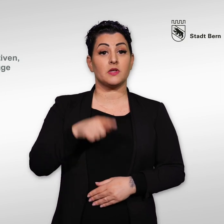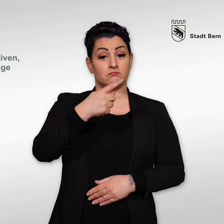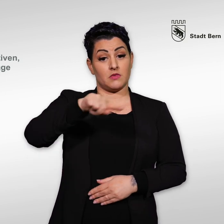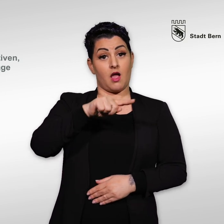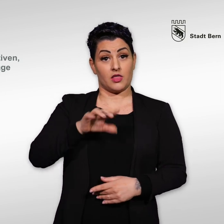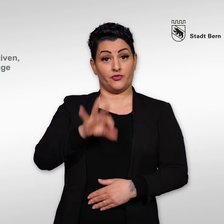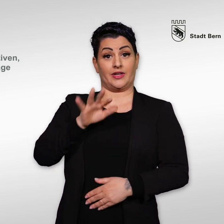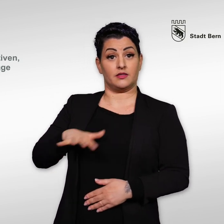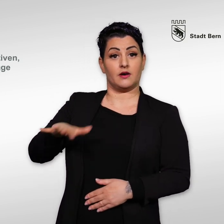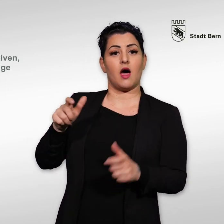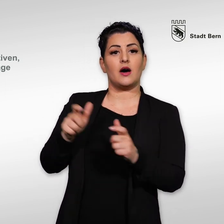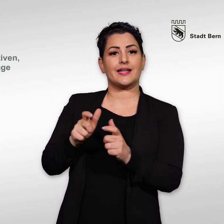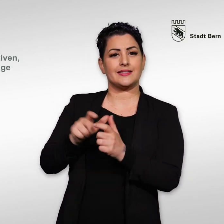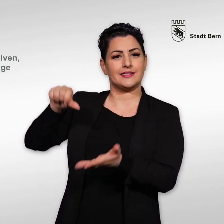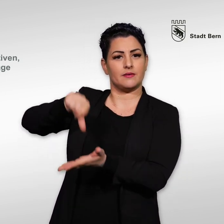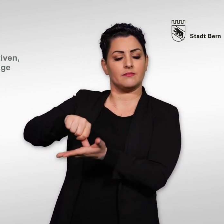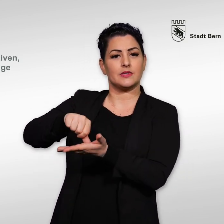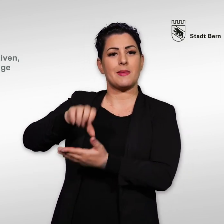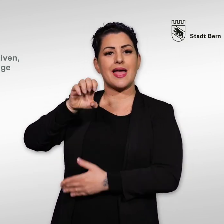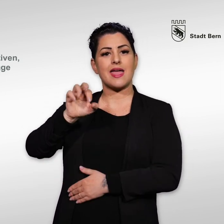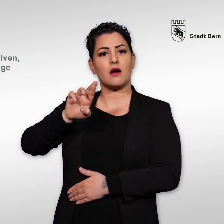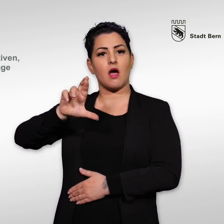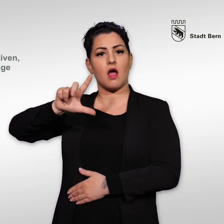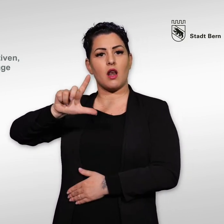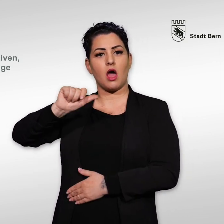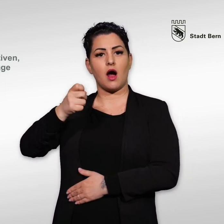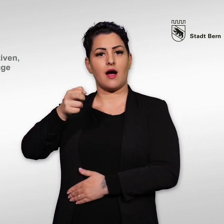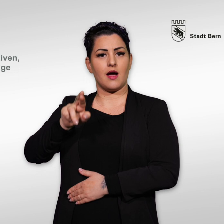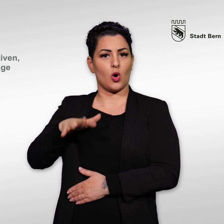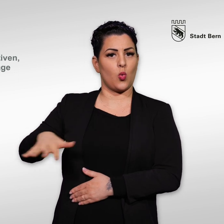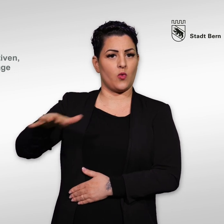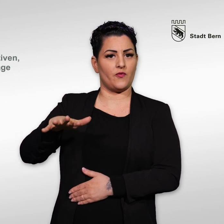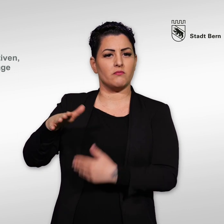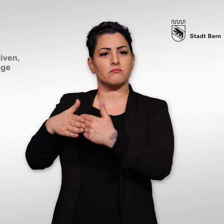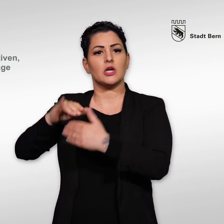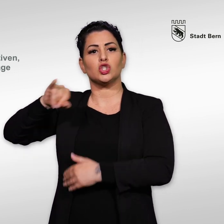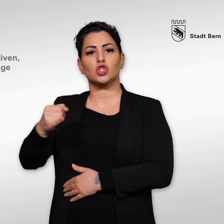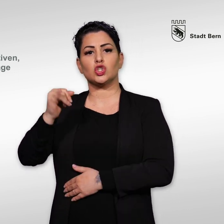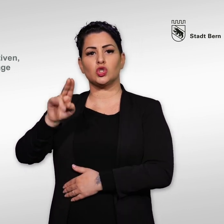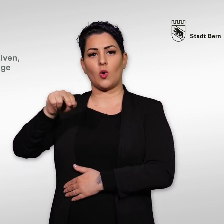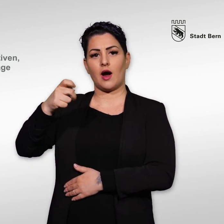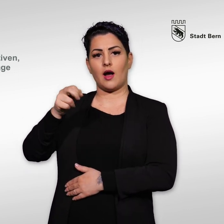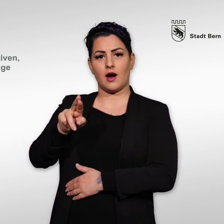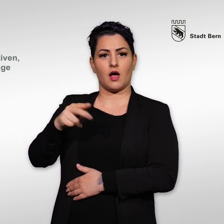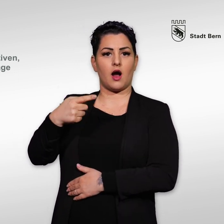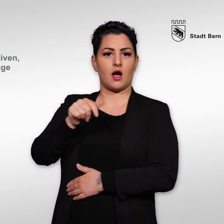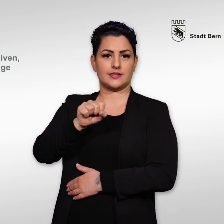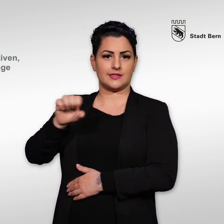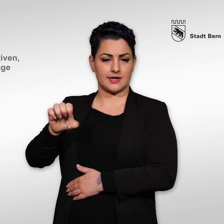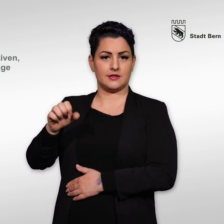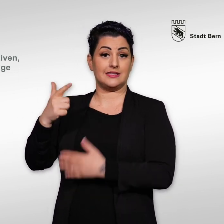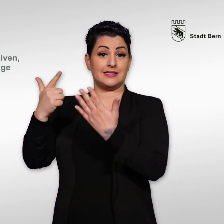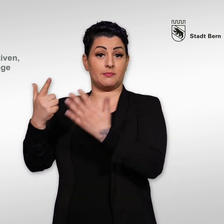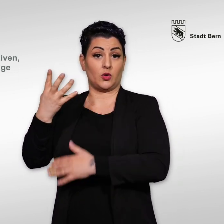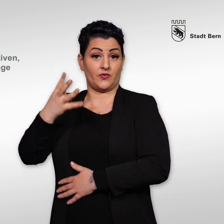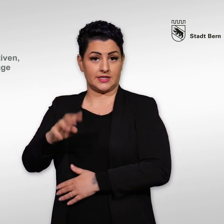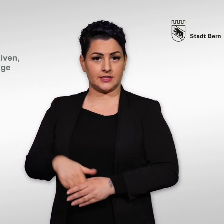Sie finden uns im Erlacherhof an der Junkerngasse 47,